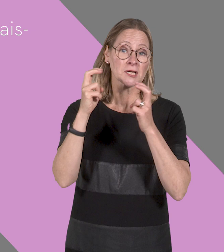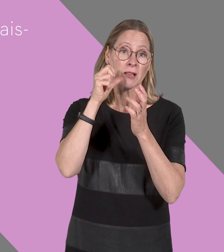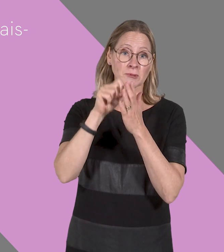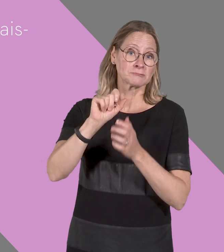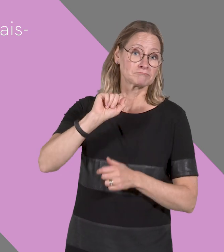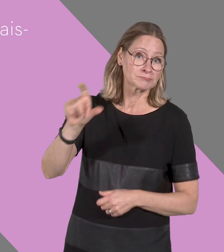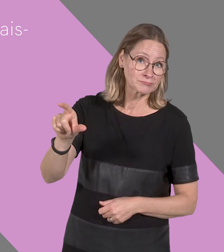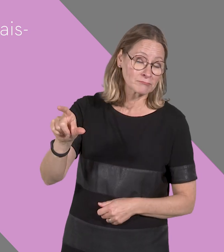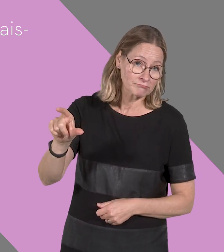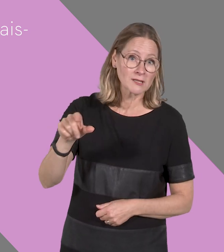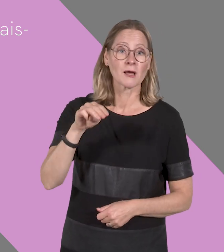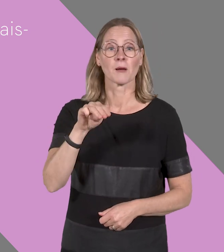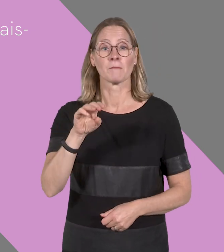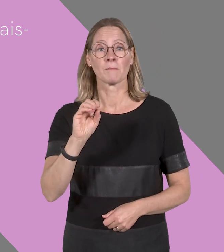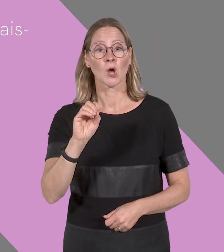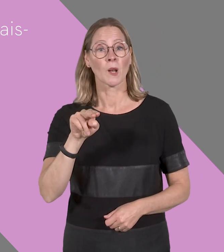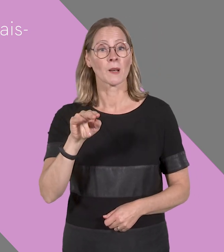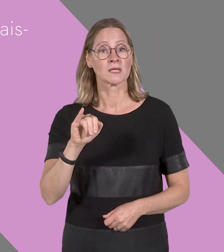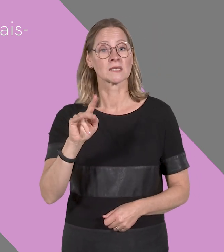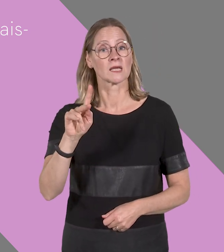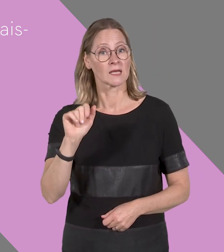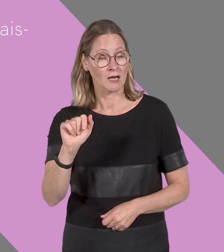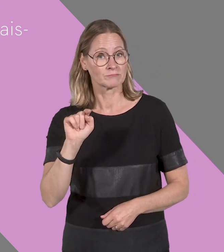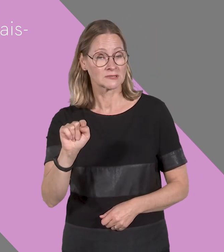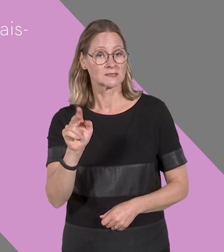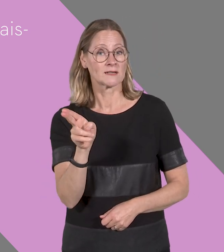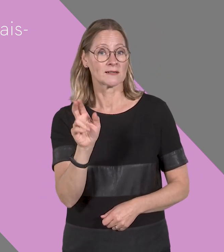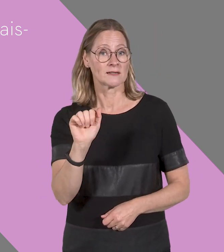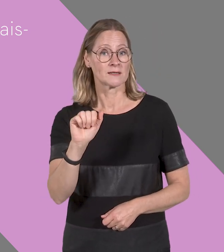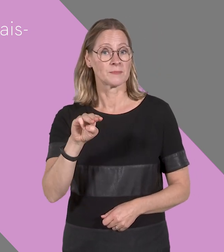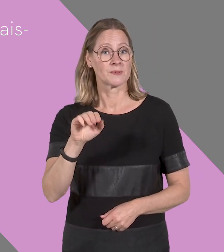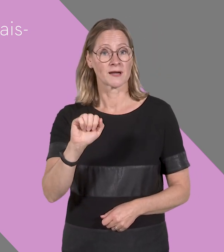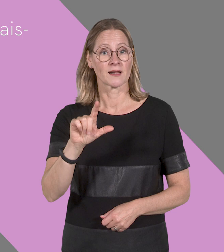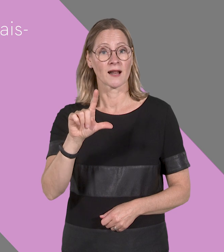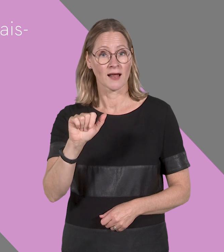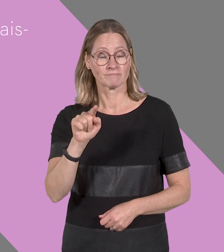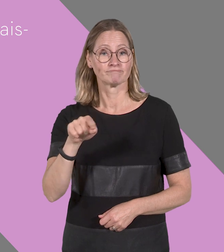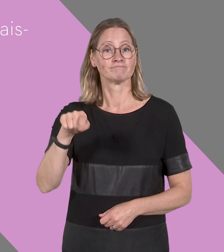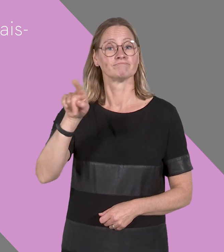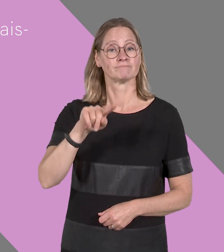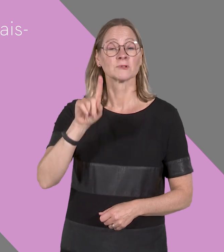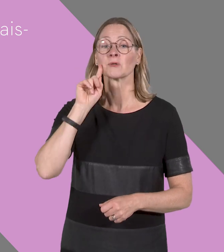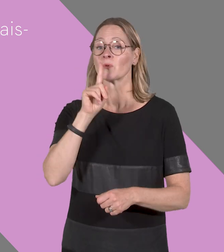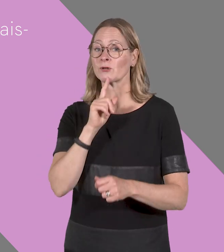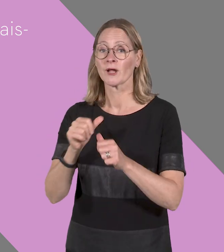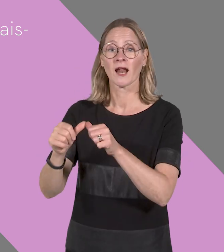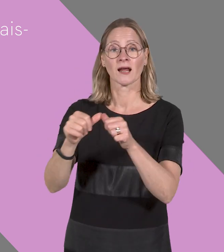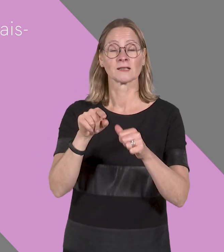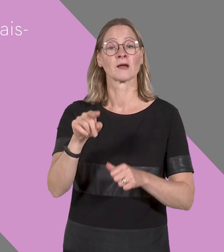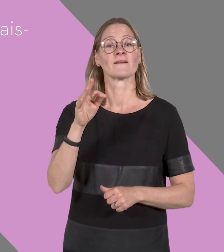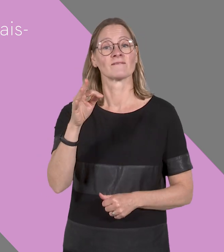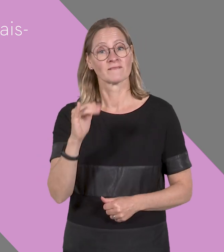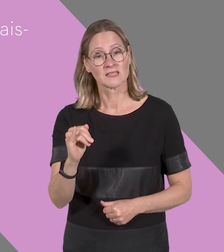joko sähköpostiin monika.hamala@kuurojenliitto.fi -